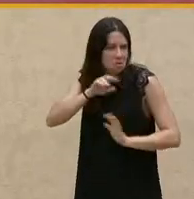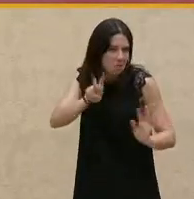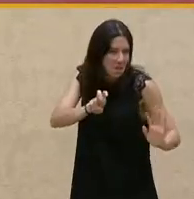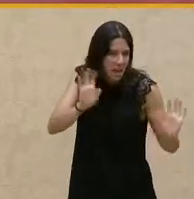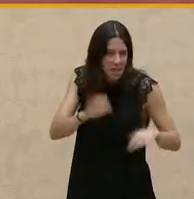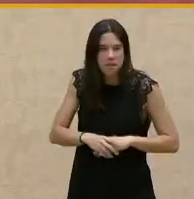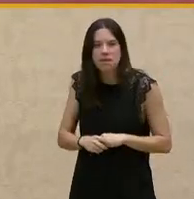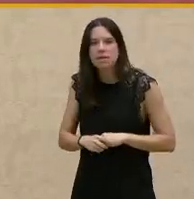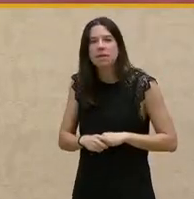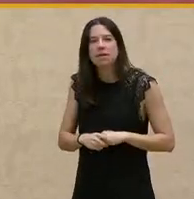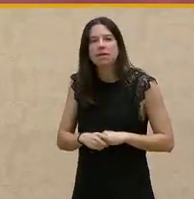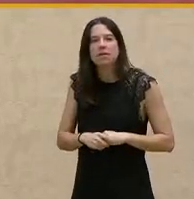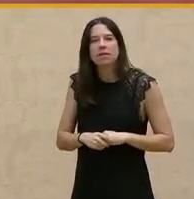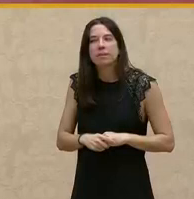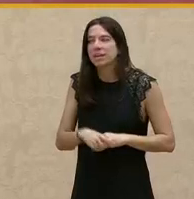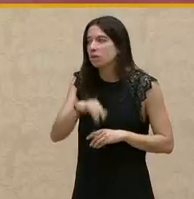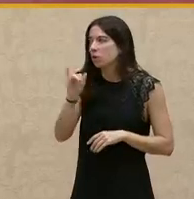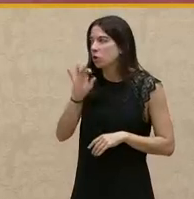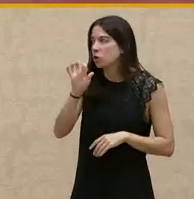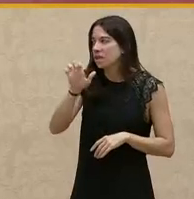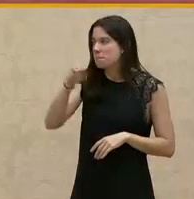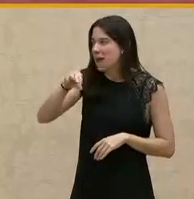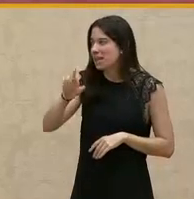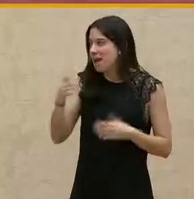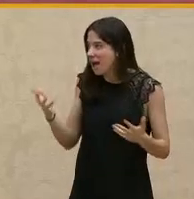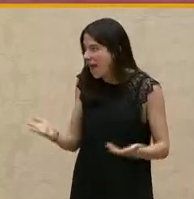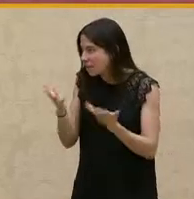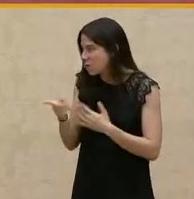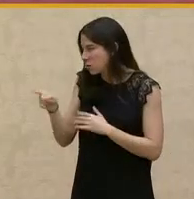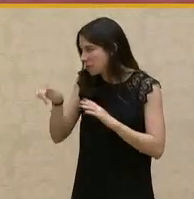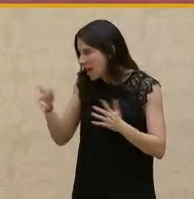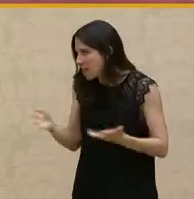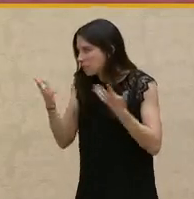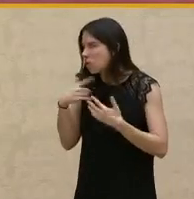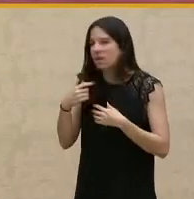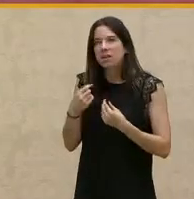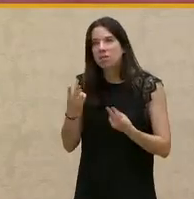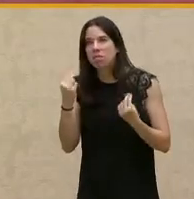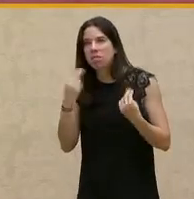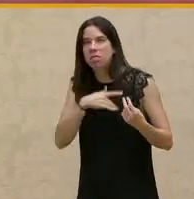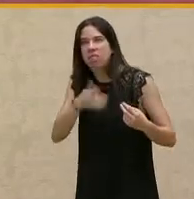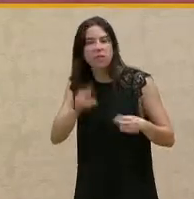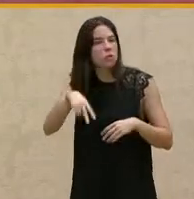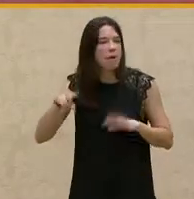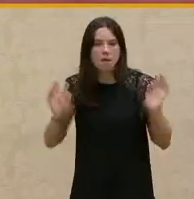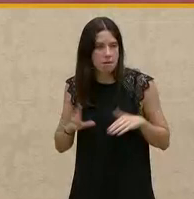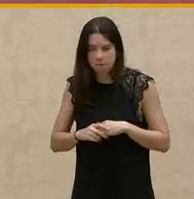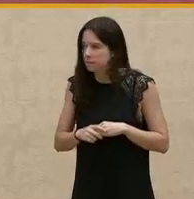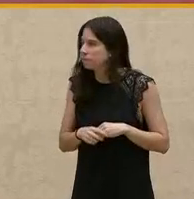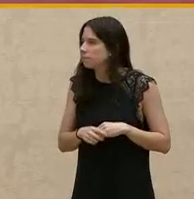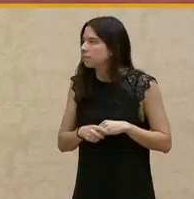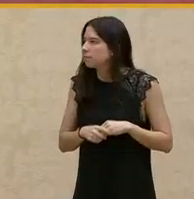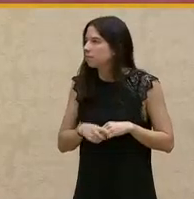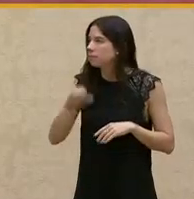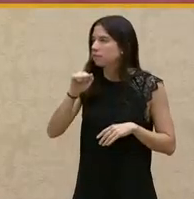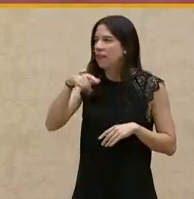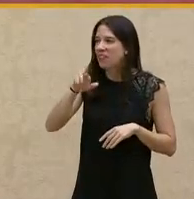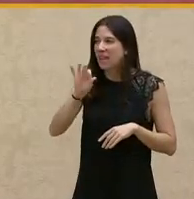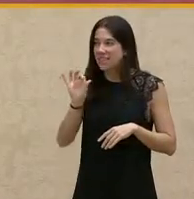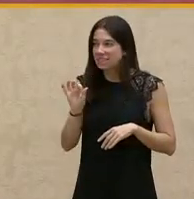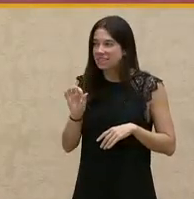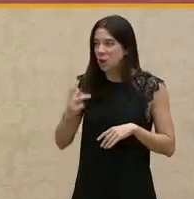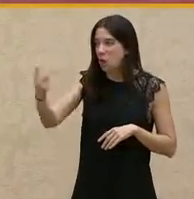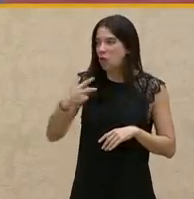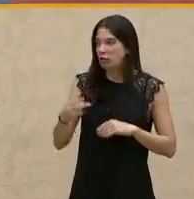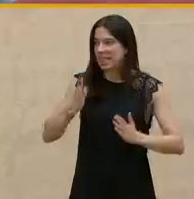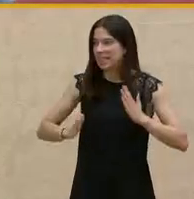y José María, ánimo. Ánimo, y no ceder nunca. Andrés: tú y yo, que hemos sido atletas, yo corrí